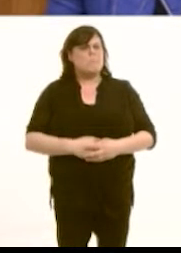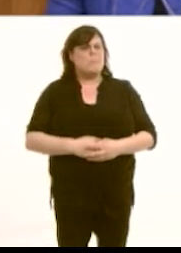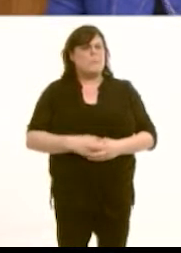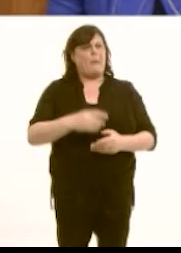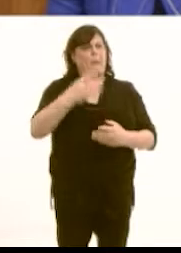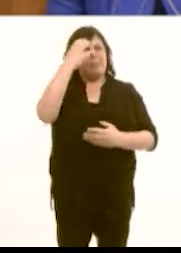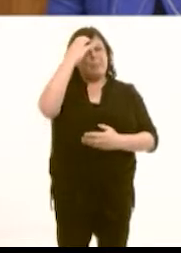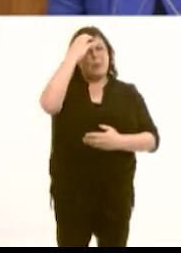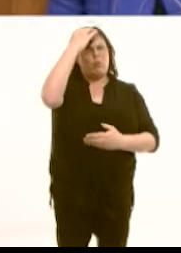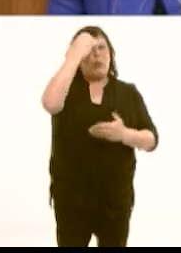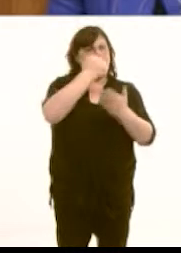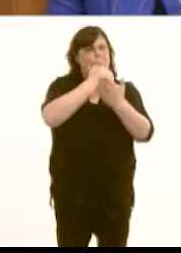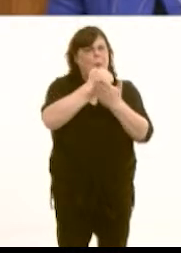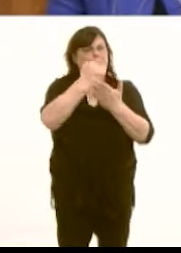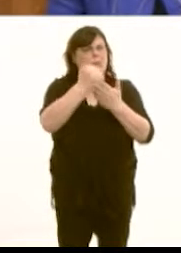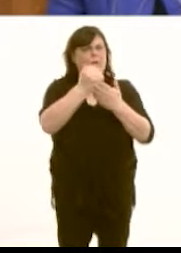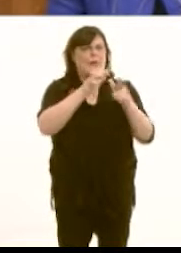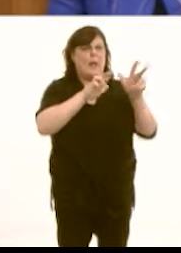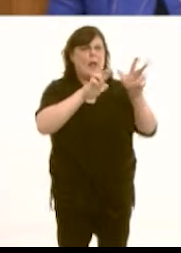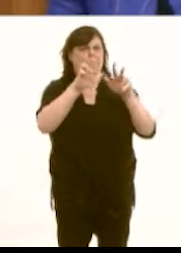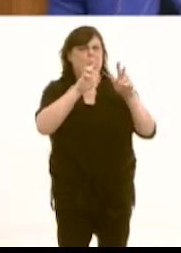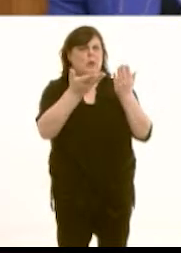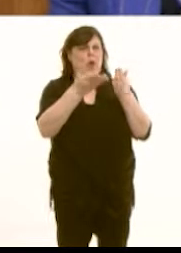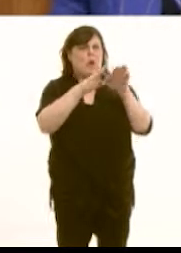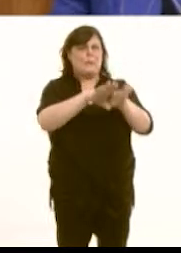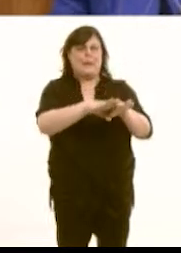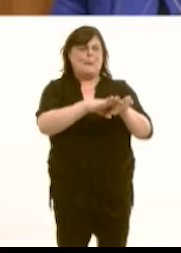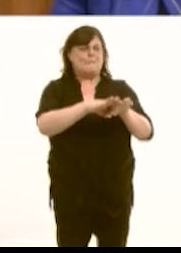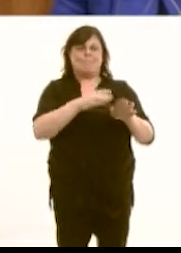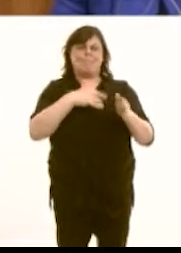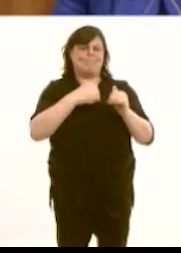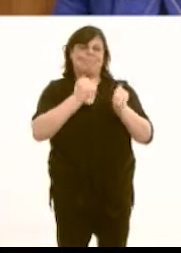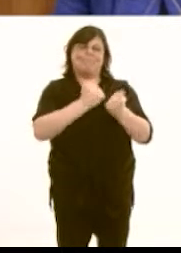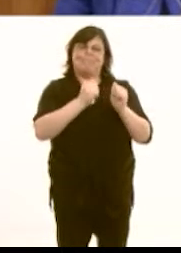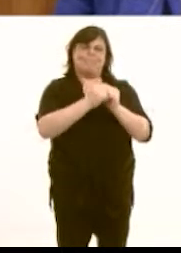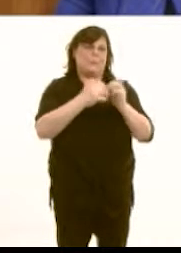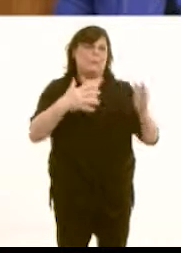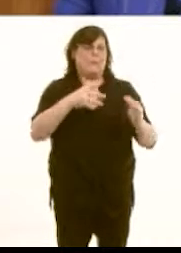maeín bwysig dros ben, felly, bod yna swyddfa bost y goron yn y dref.